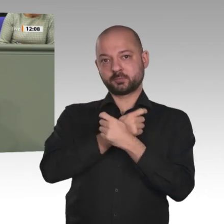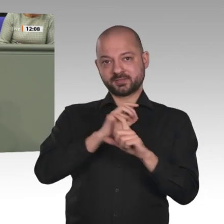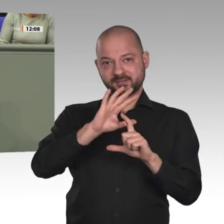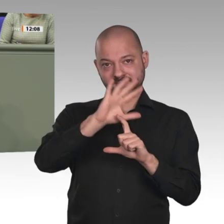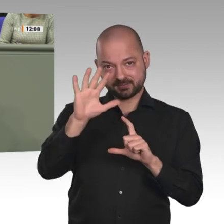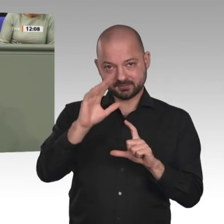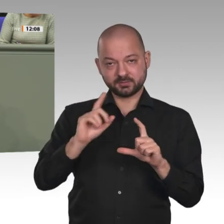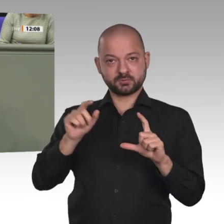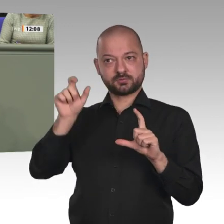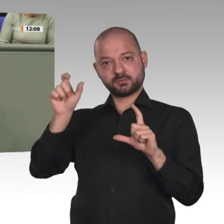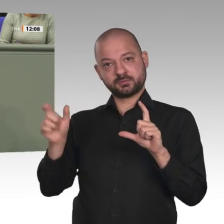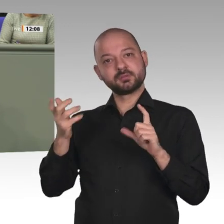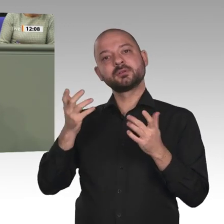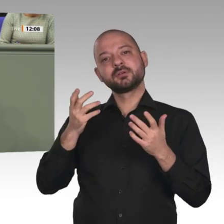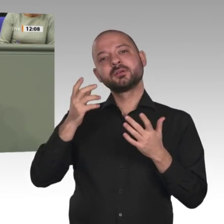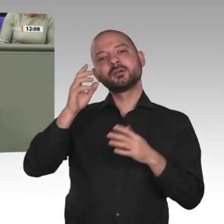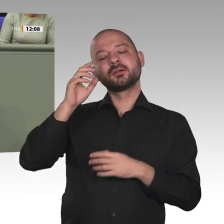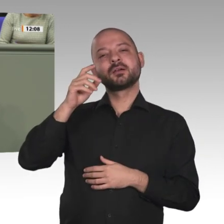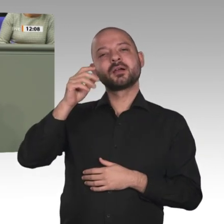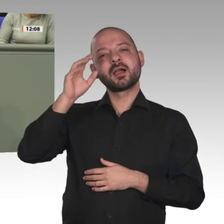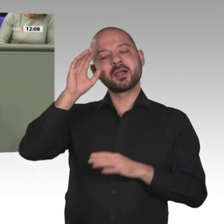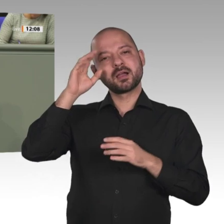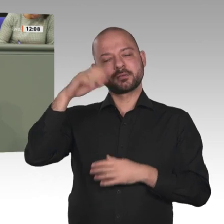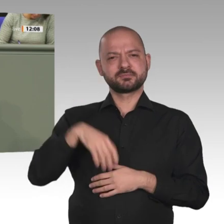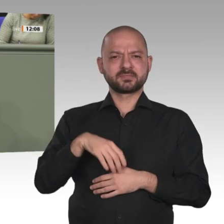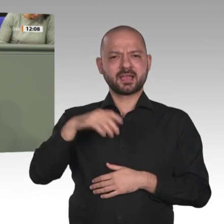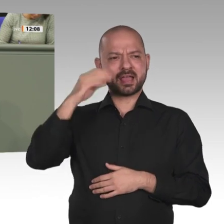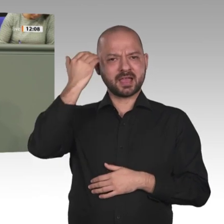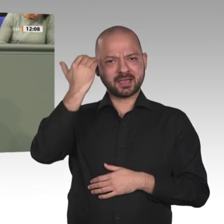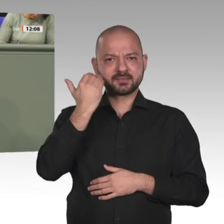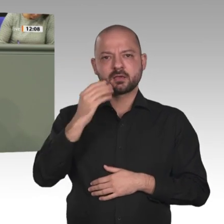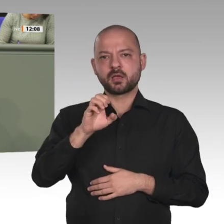Christen. Die Bevölkerung des Sudan, Herr Müller, wird bis 2050 auf über 80 Millionen